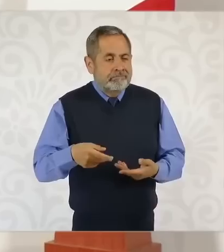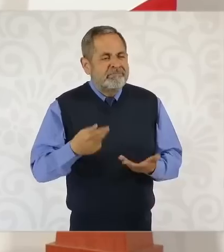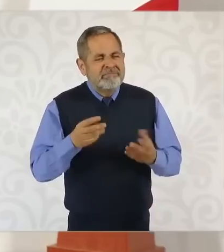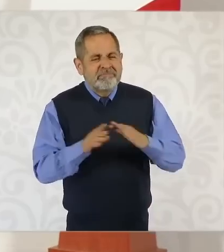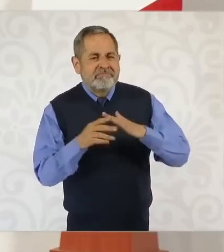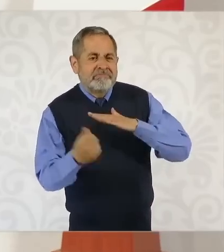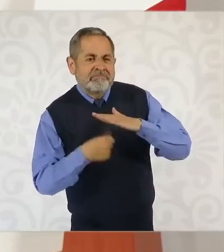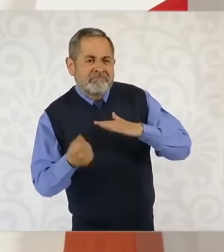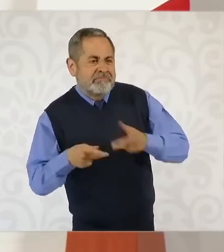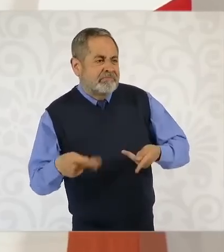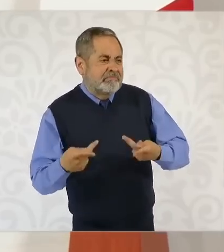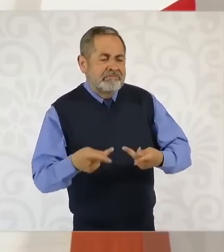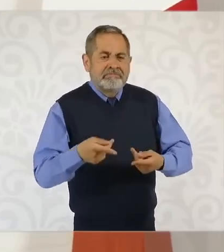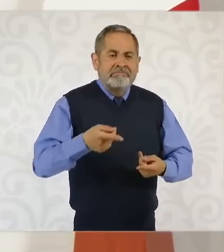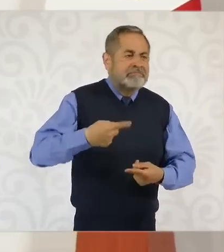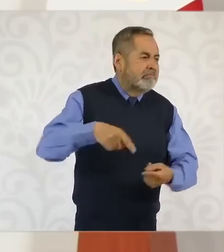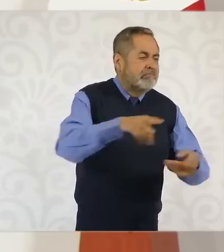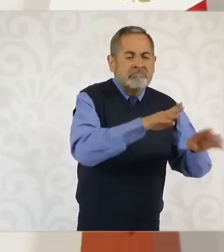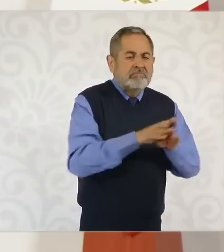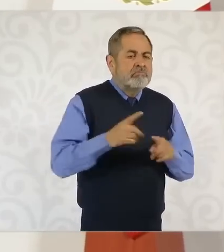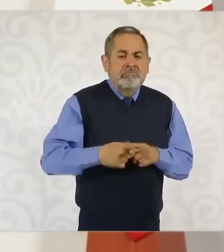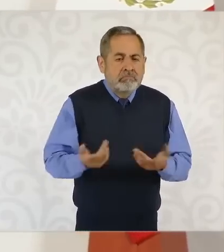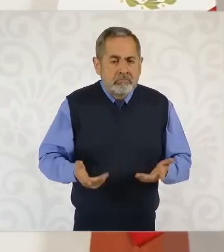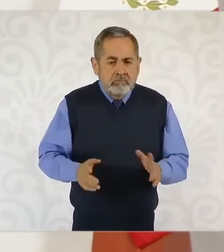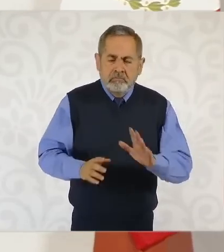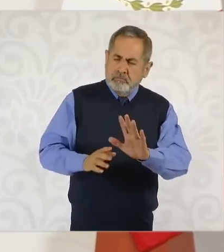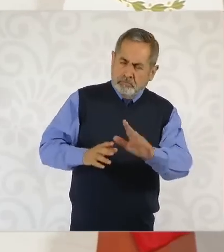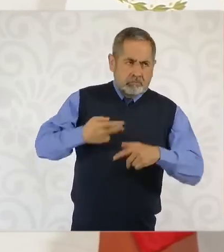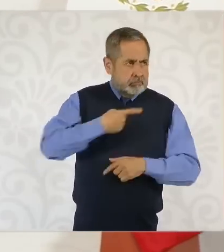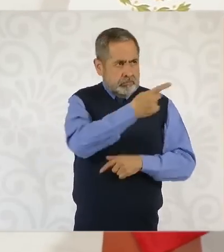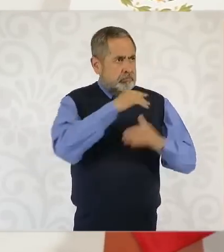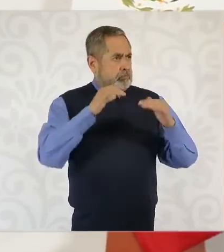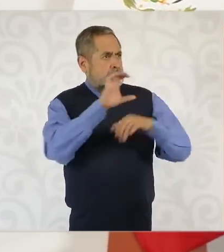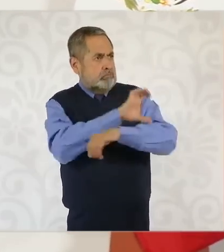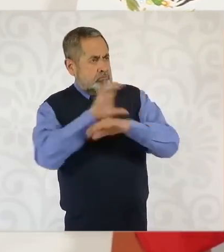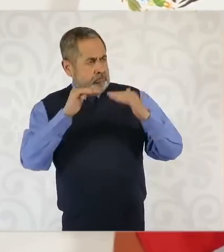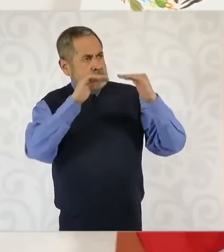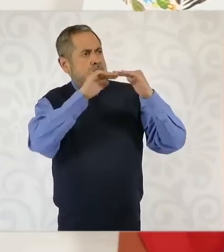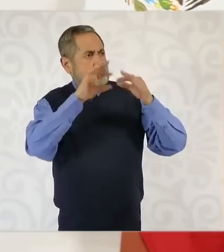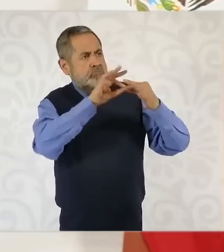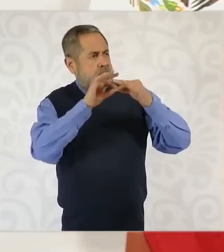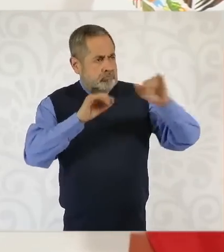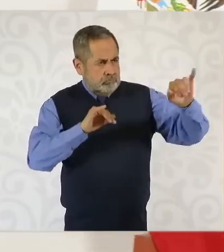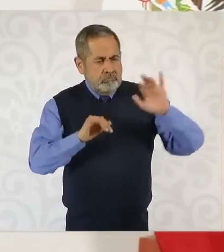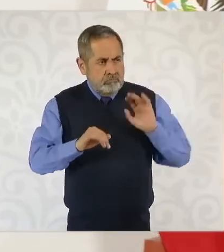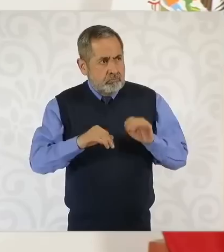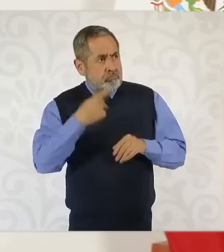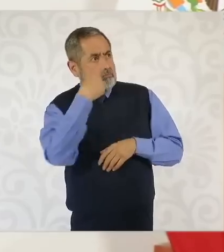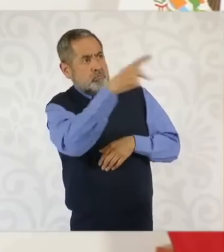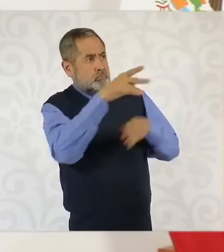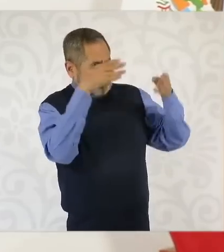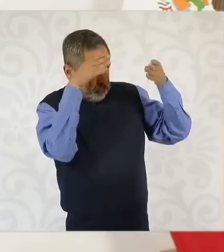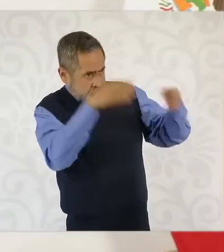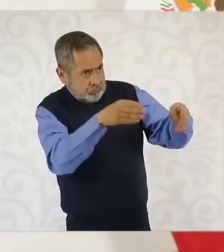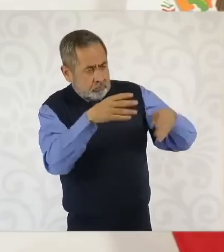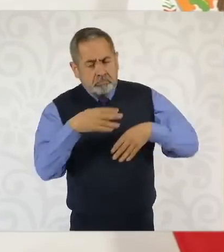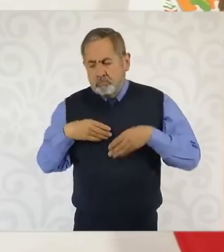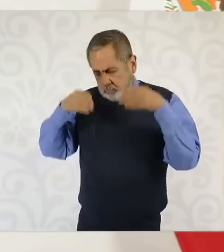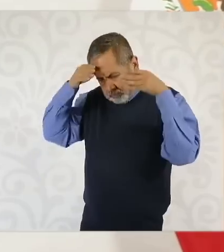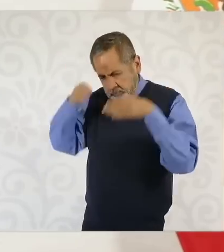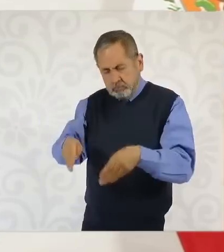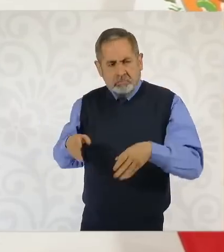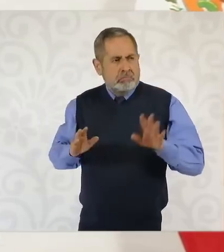vamos a coordinarnos Por supuesto que queremos coordinarnos cada quien que atienda su parte